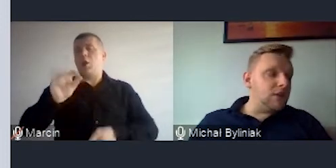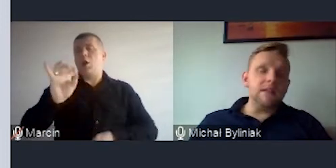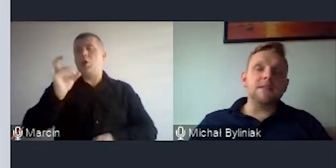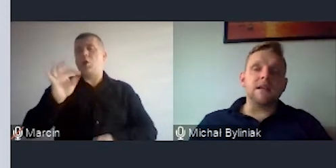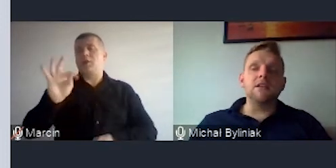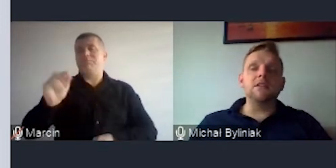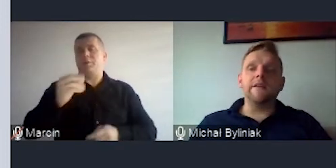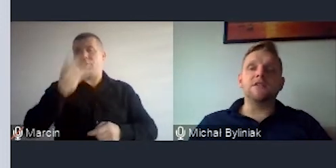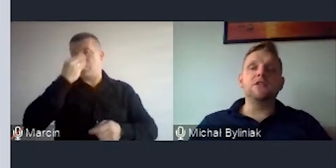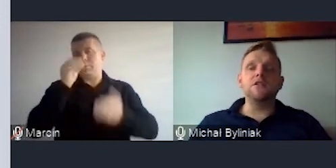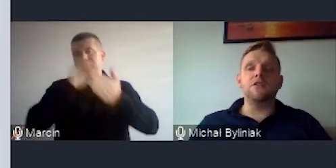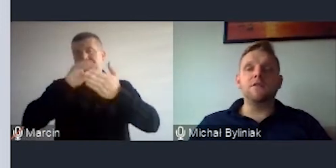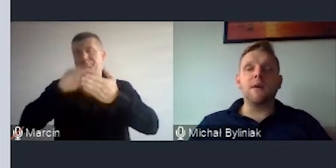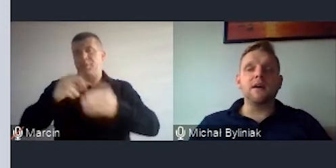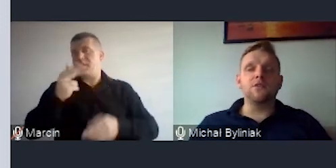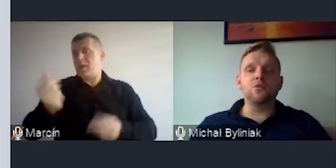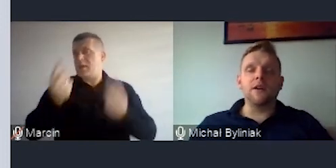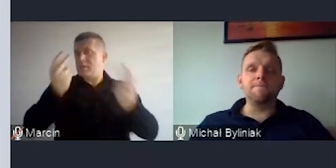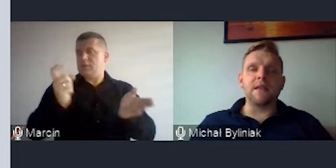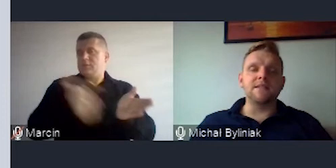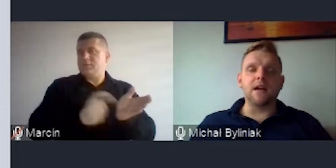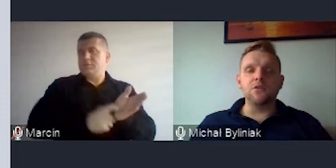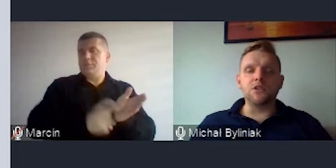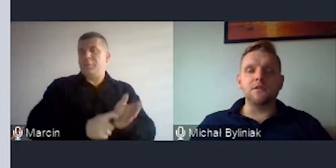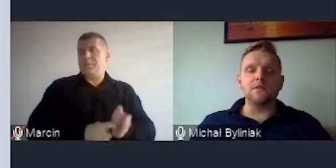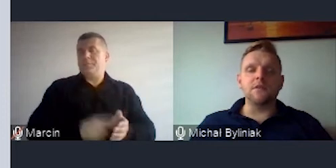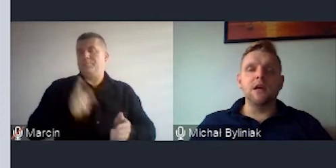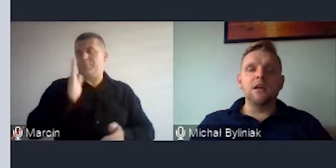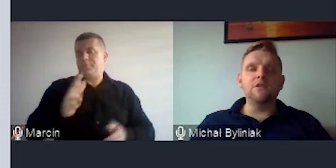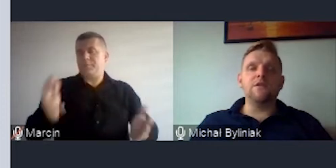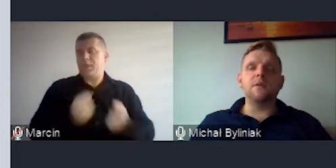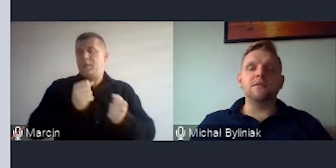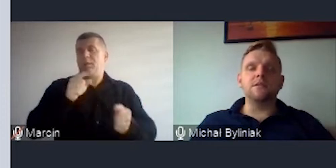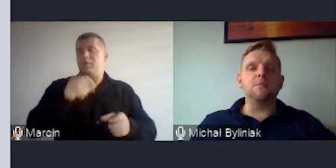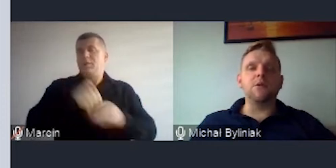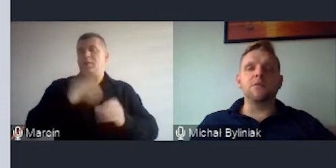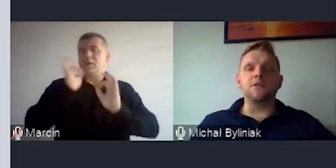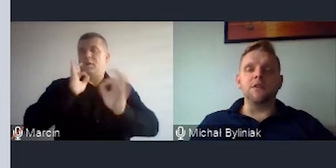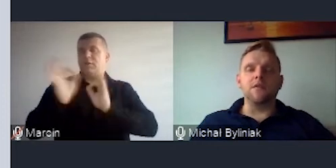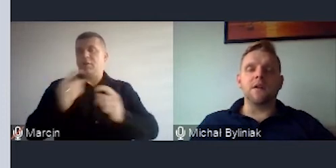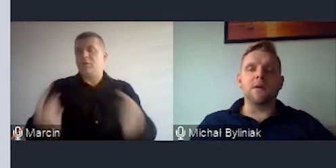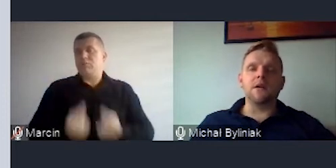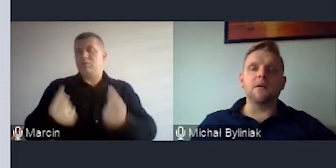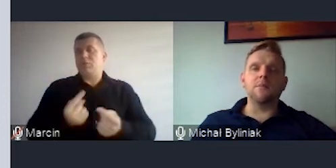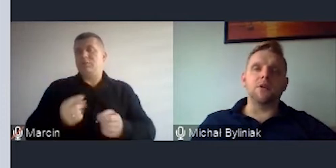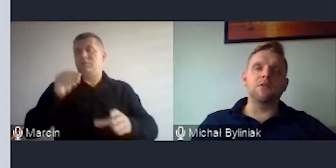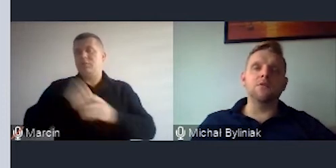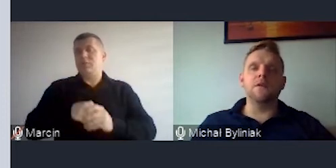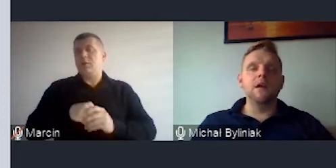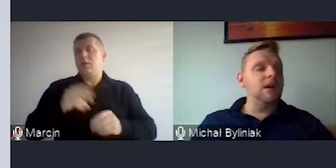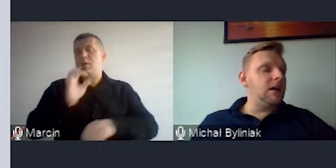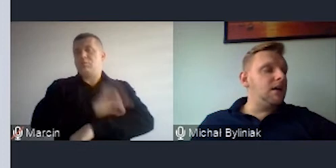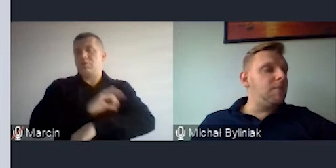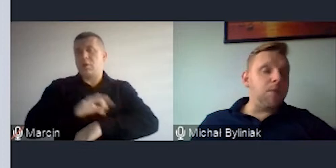To jeden z takich najważniejszych wymagań, które znają się w informacji i promocji w ramach projektów.